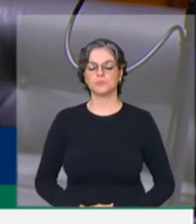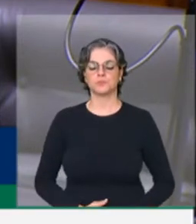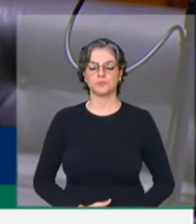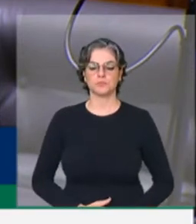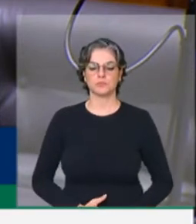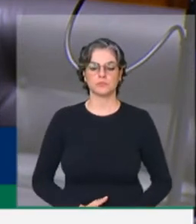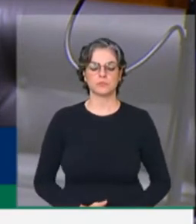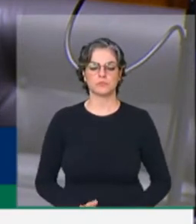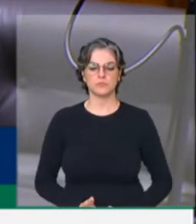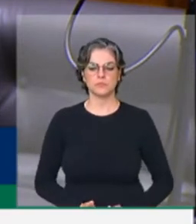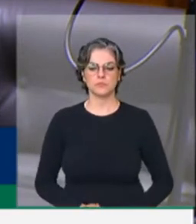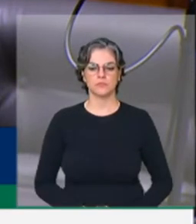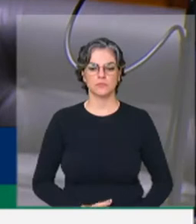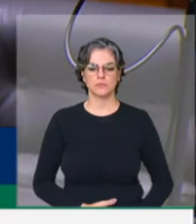E DO PAÍS. E PARA QUE NÓS POSSAMOS TER RECURSOS PÚ